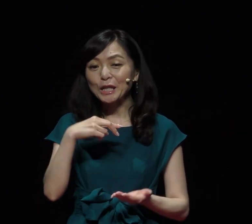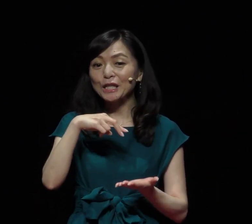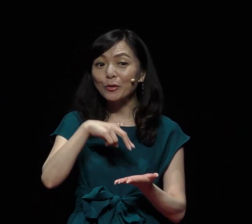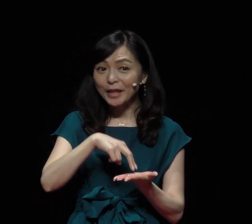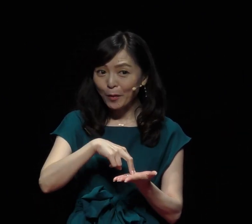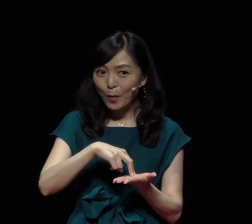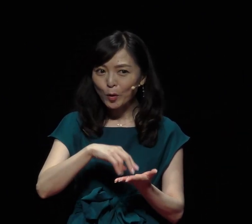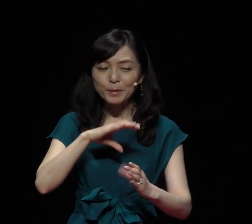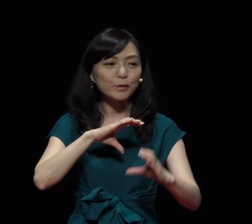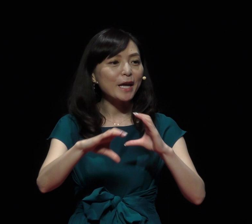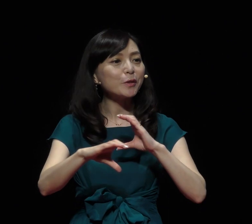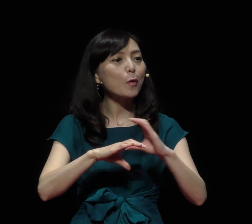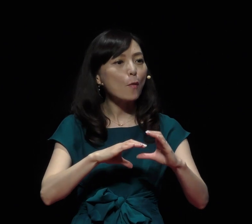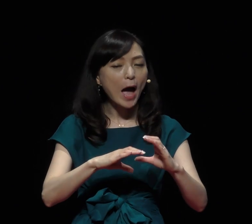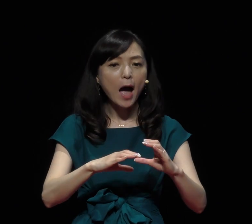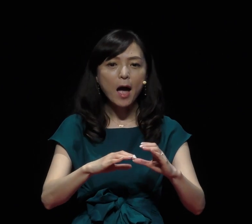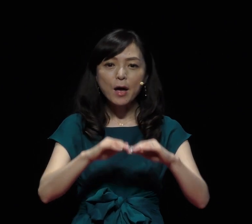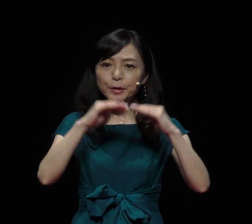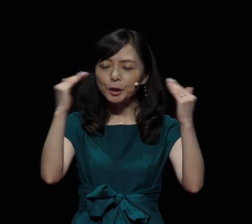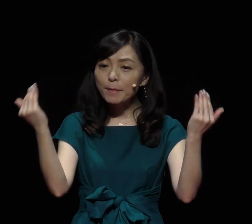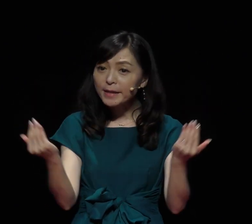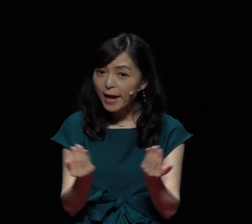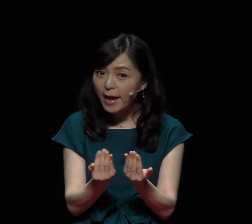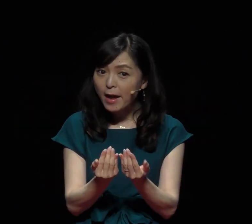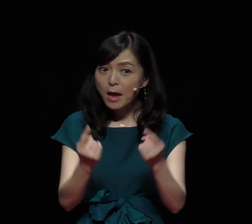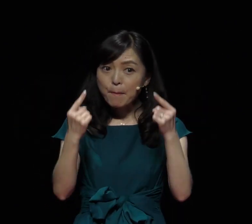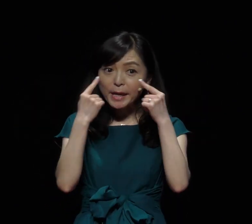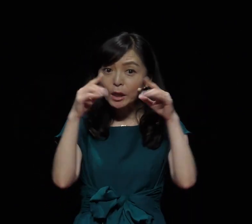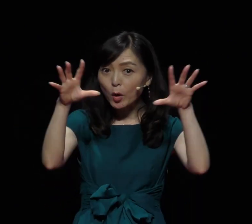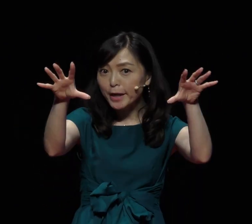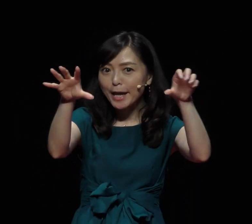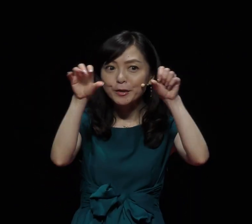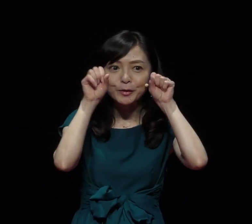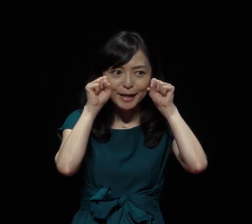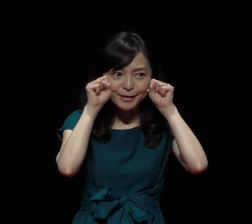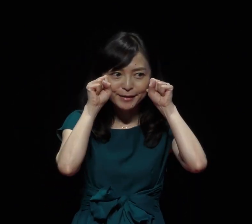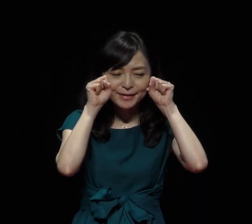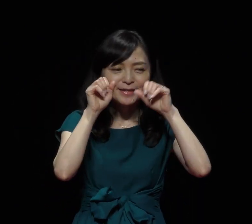Para mí, la comunicación la comprendo toda a través de los ojos.